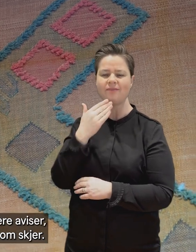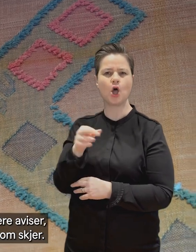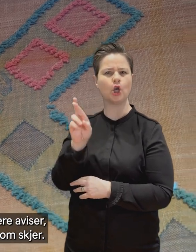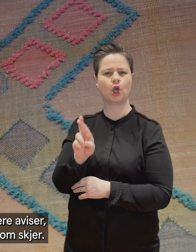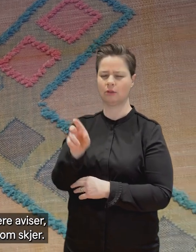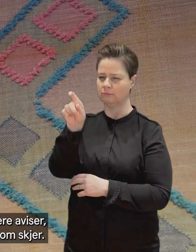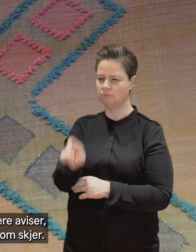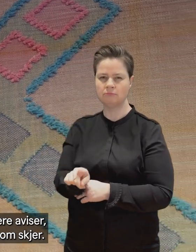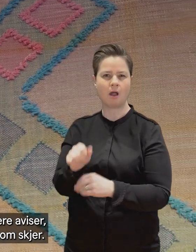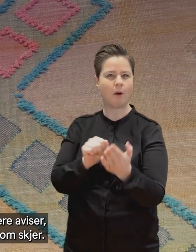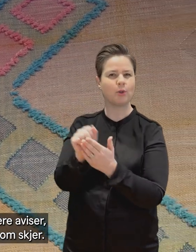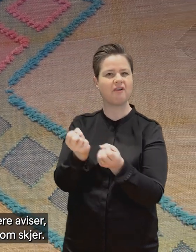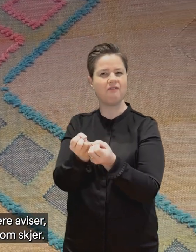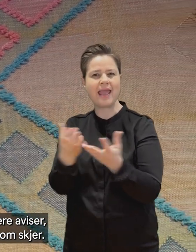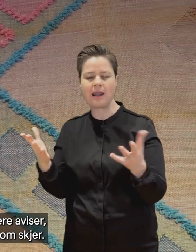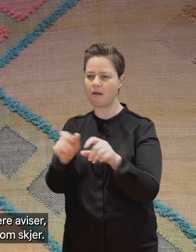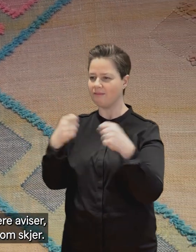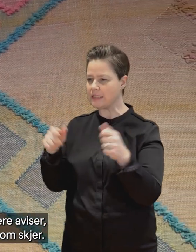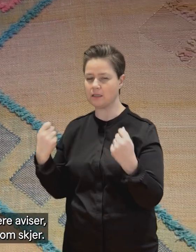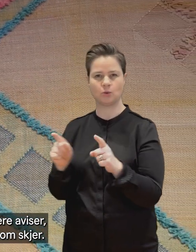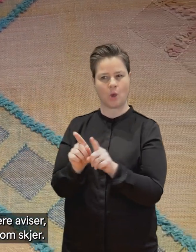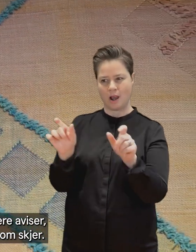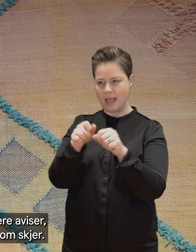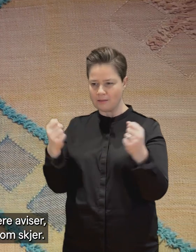Hun abonnerer på flere aviser, og leser da om hva som skjer.